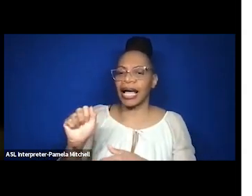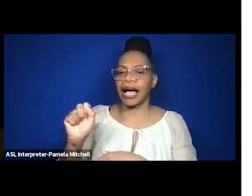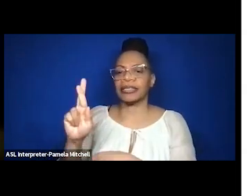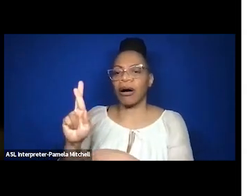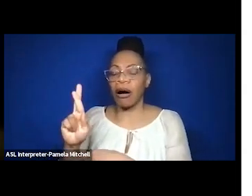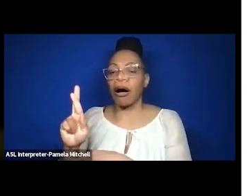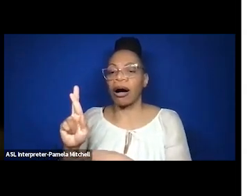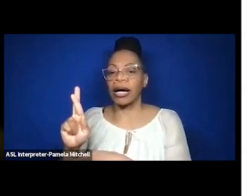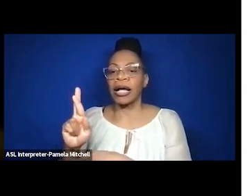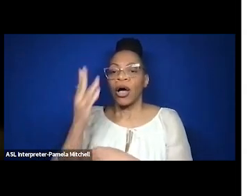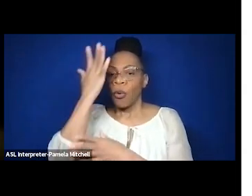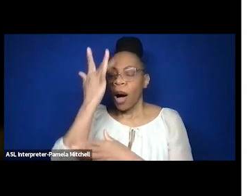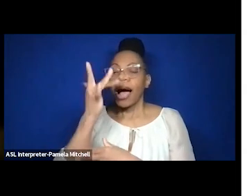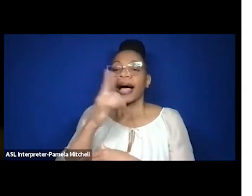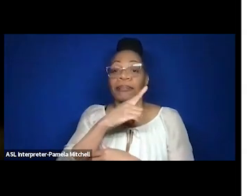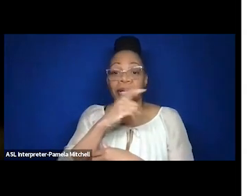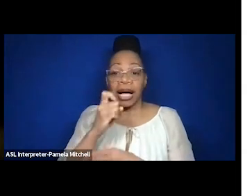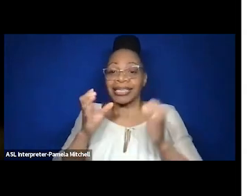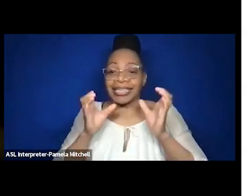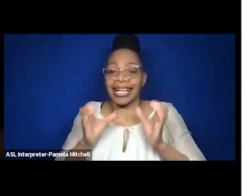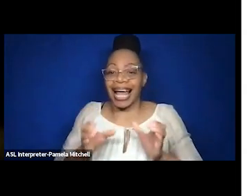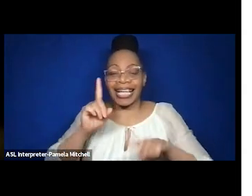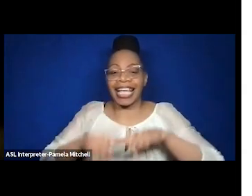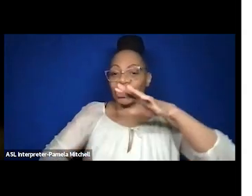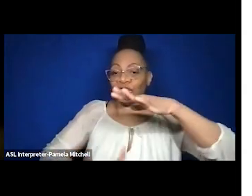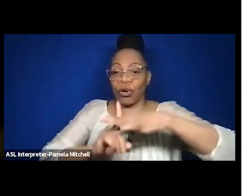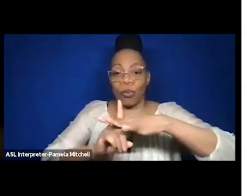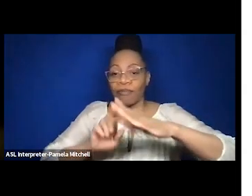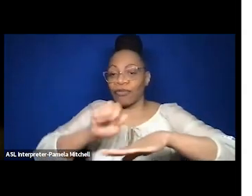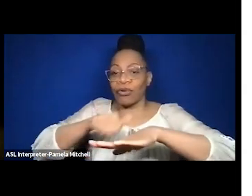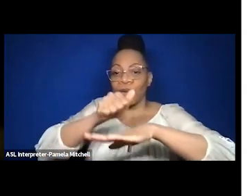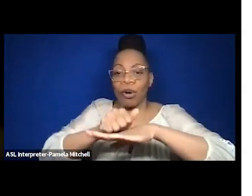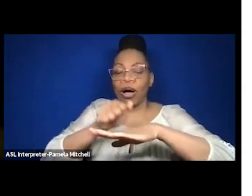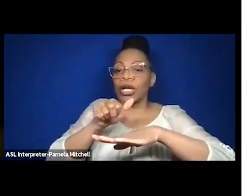Solo porque un cliente no pueda asistir a una cita o no pueda asistir al tratamiento,